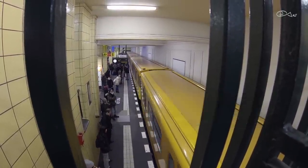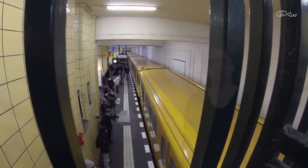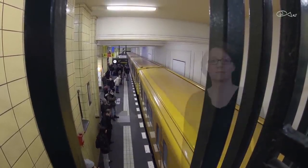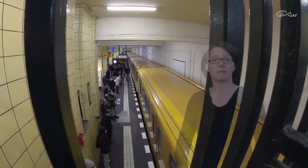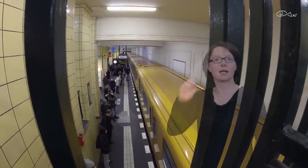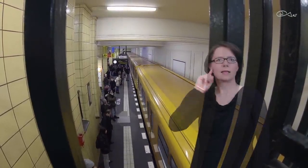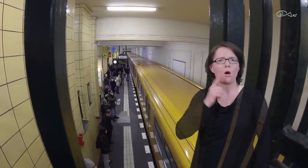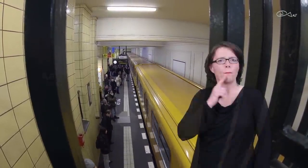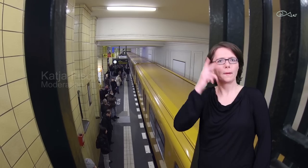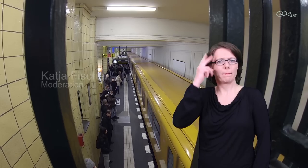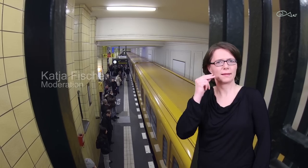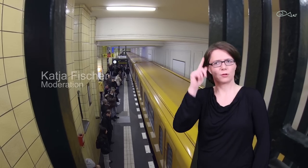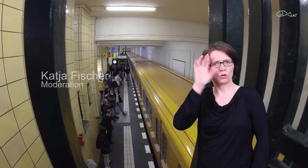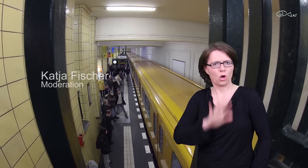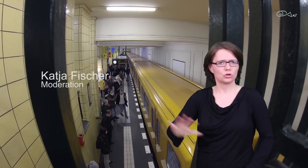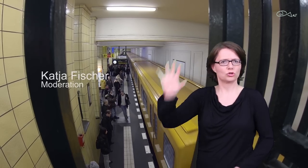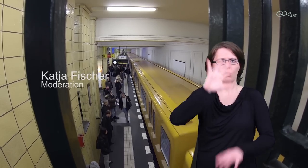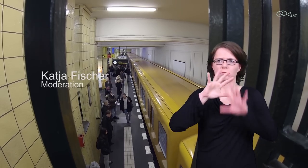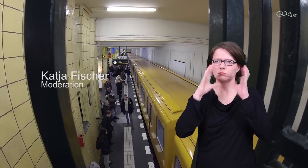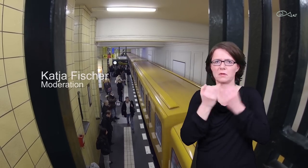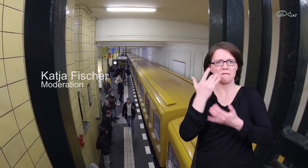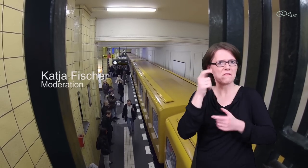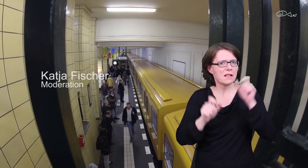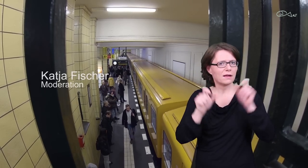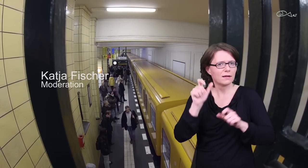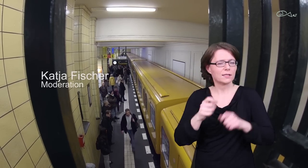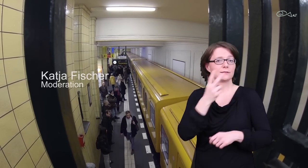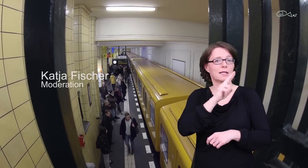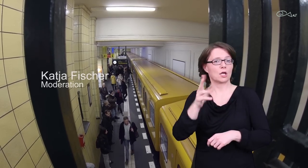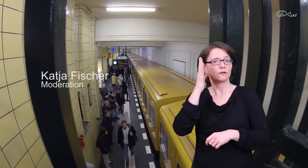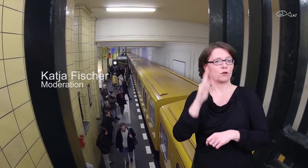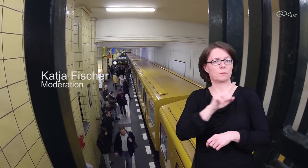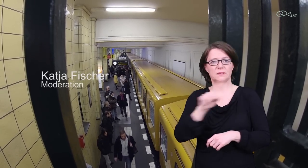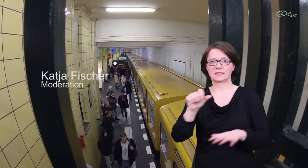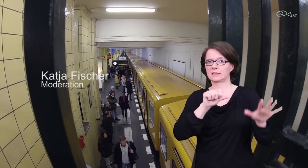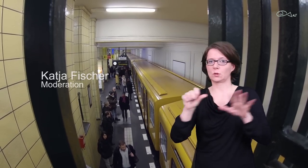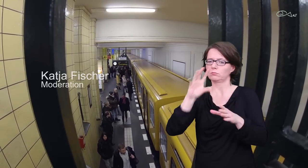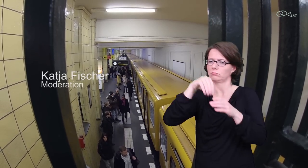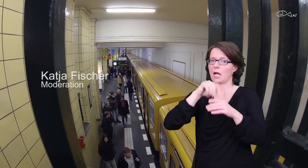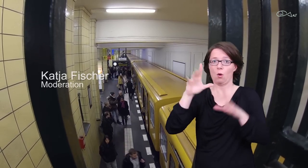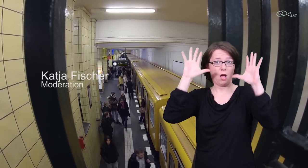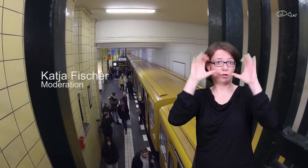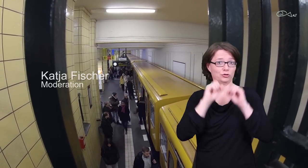In Deutschland leben etwa 2.500 bis 6.000 taubblinde Menschen, einige mit dem Usher-Syndrom.